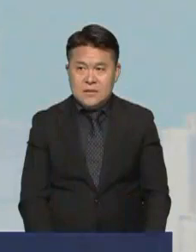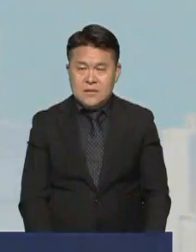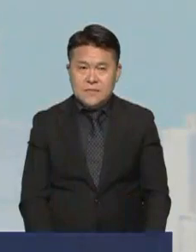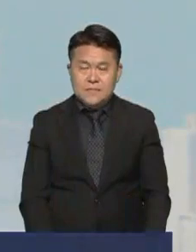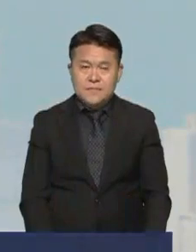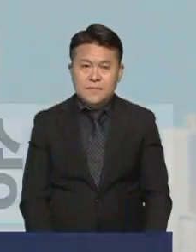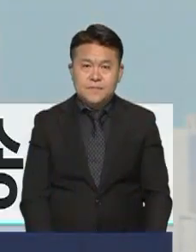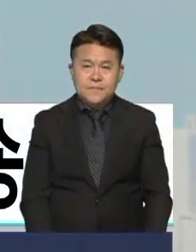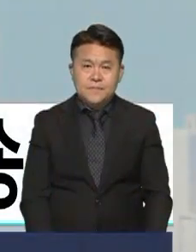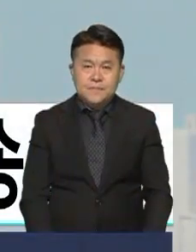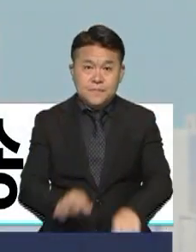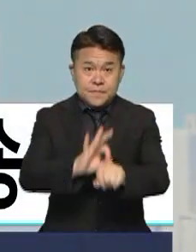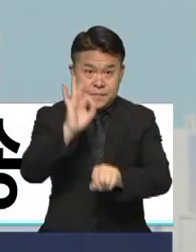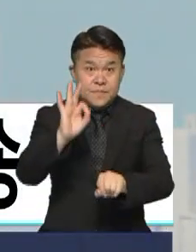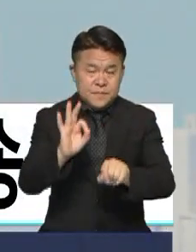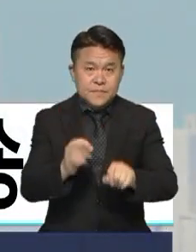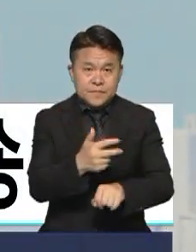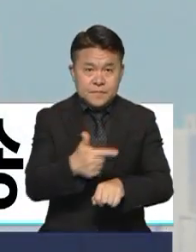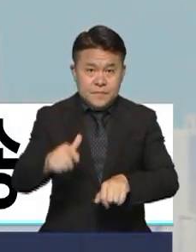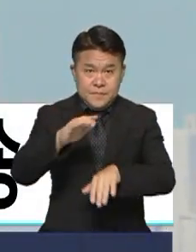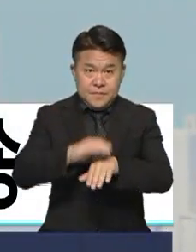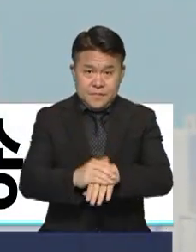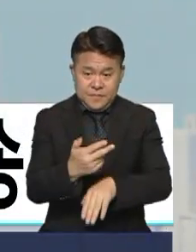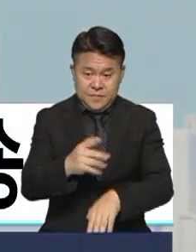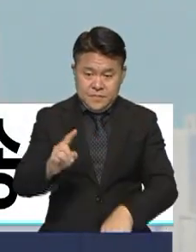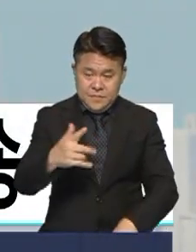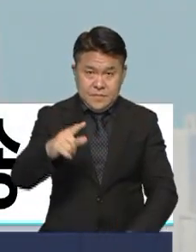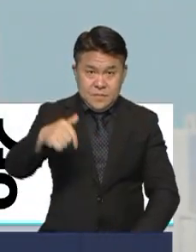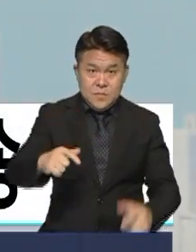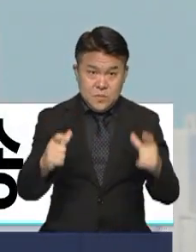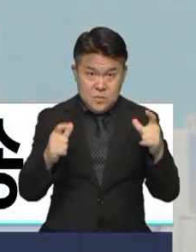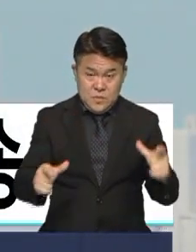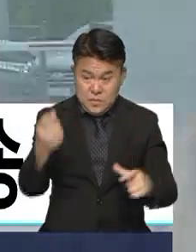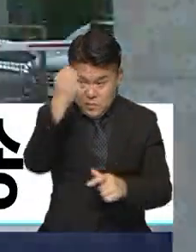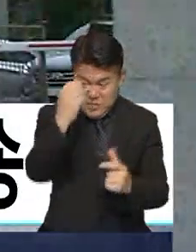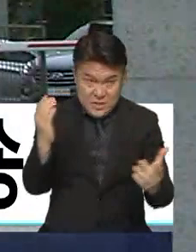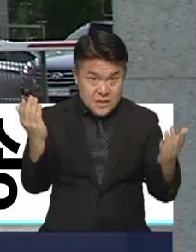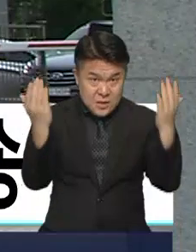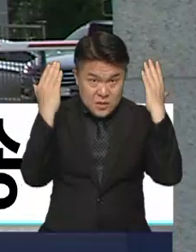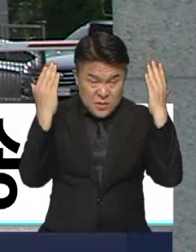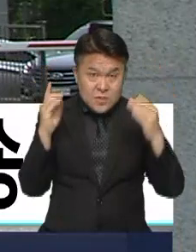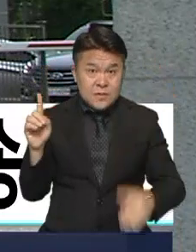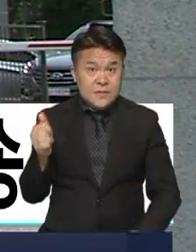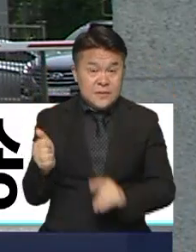오늘 오전 10시쯤 대전 대덕구의 한 고등학교에서 한 남성이 40대 교사를 흉기로 찌르고 도주하는 사건이